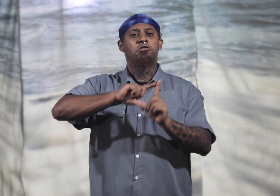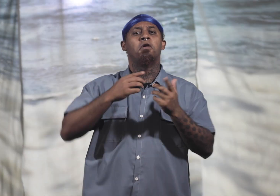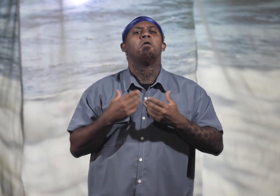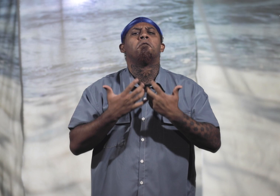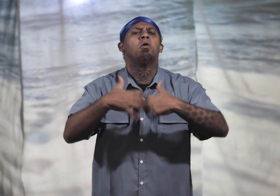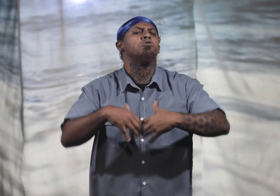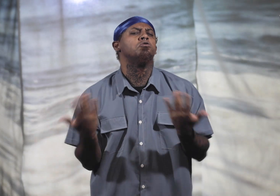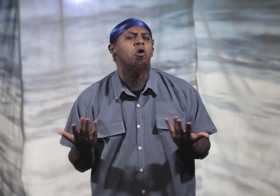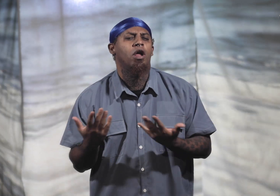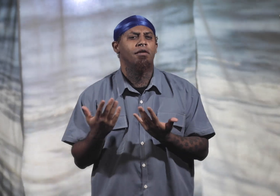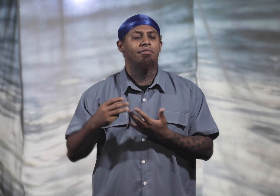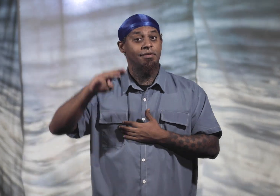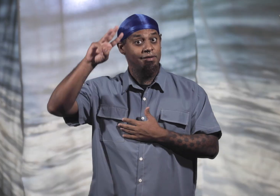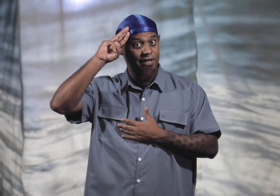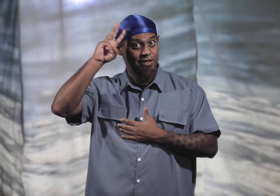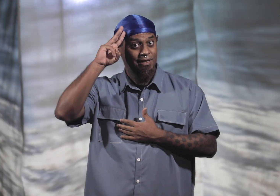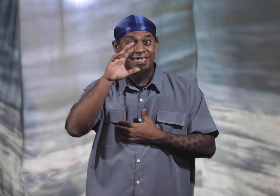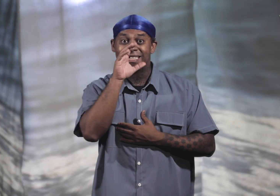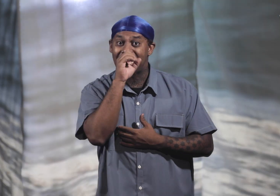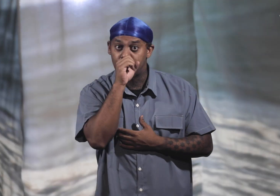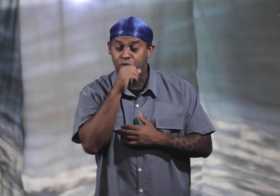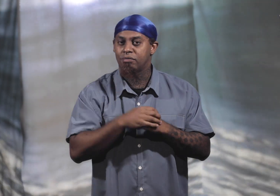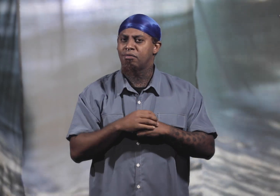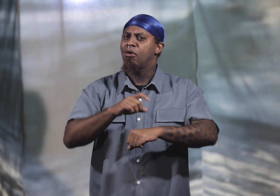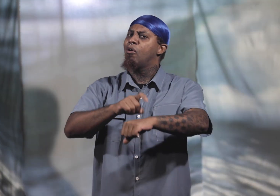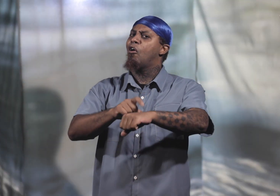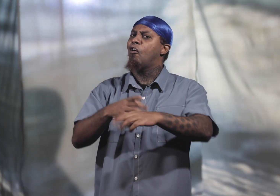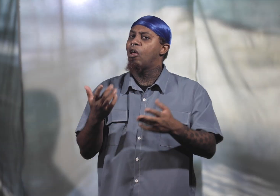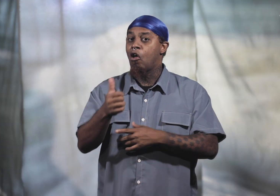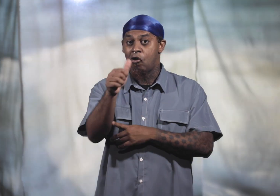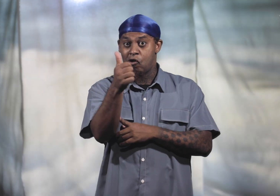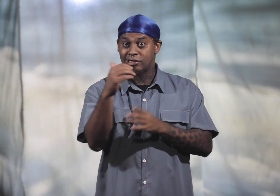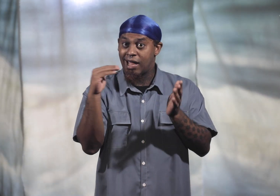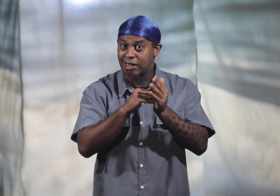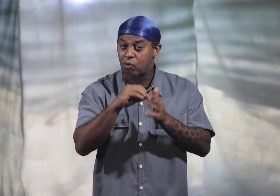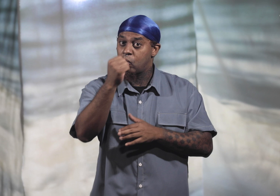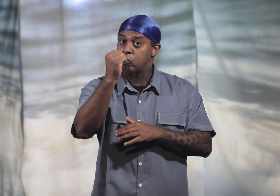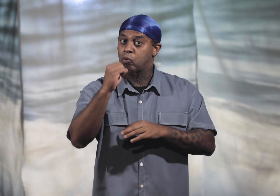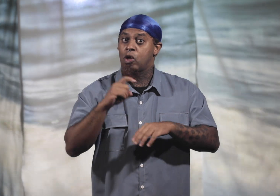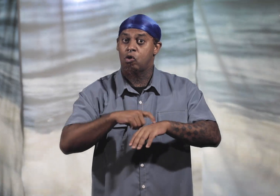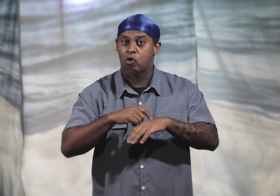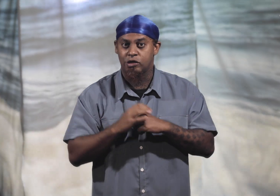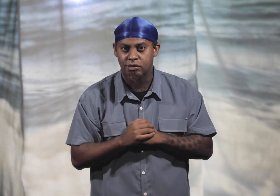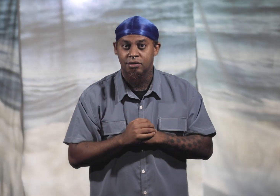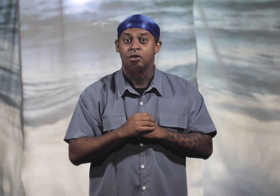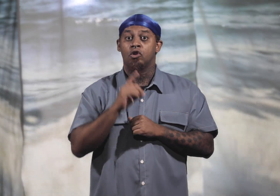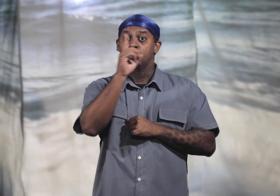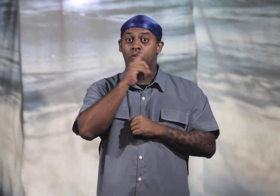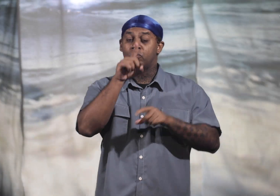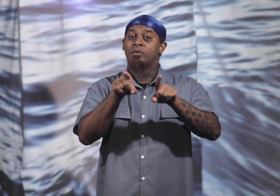O IC funciona de terça a sábado, das 11h às 20h,